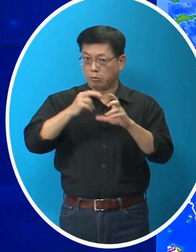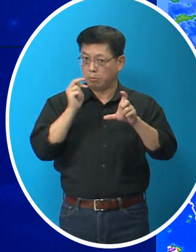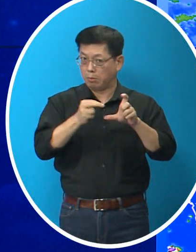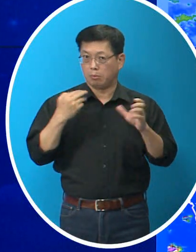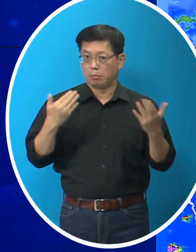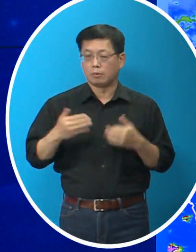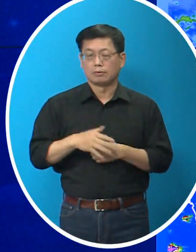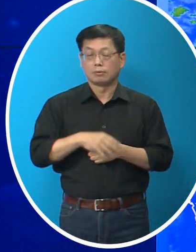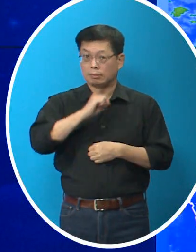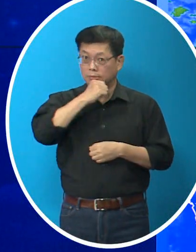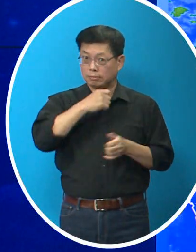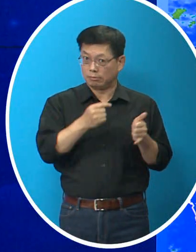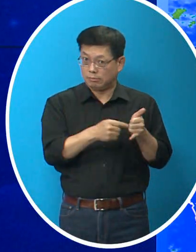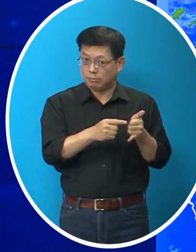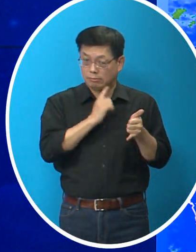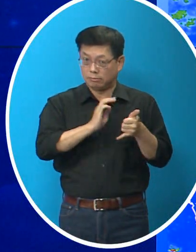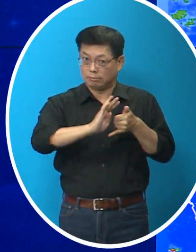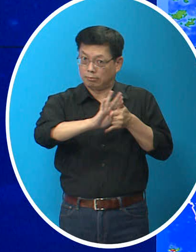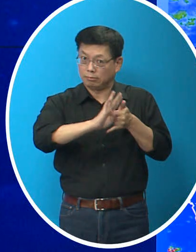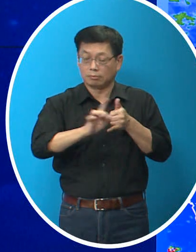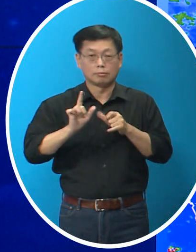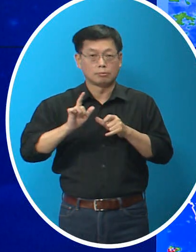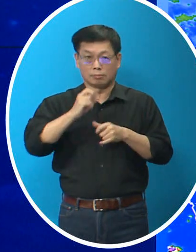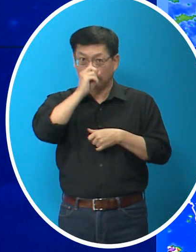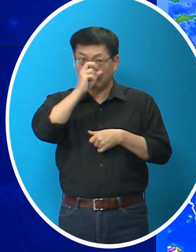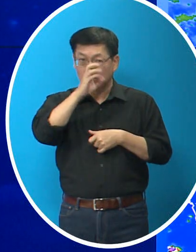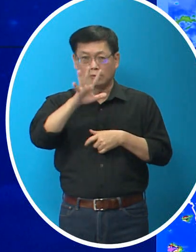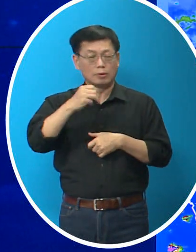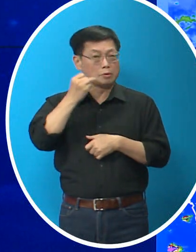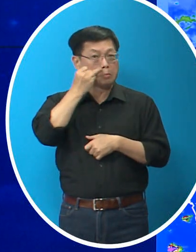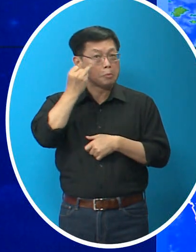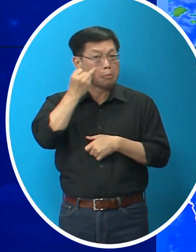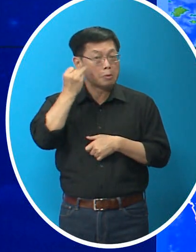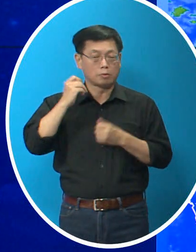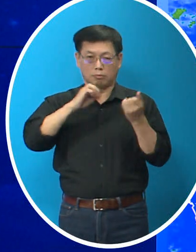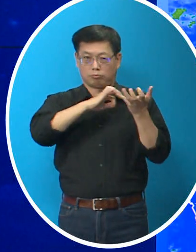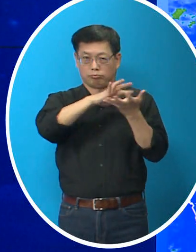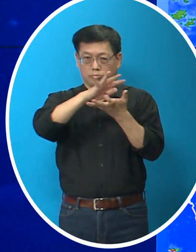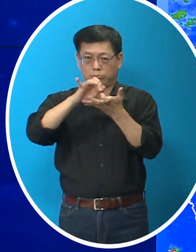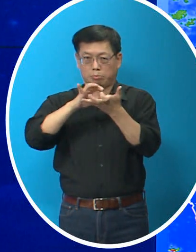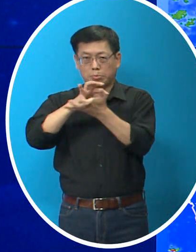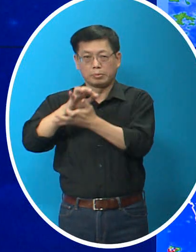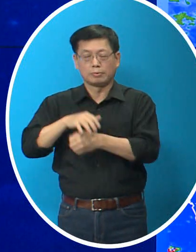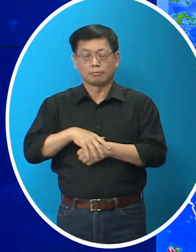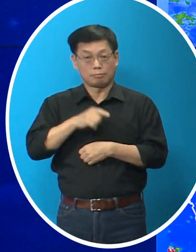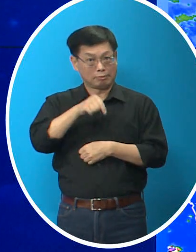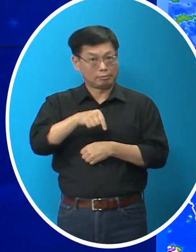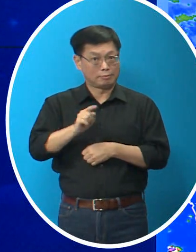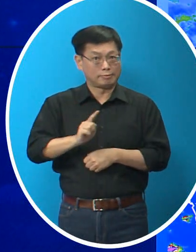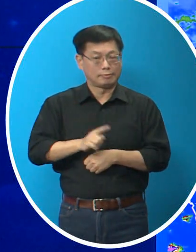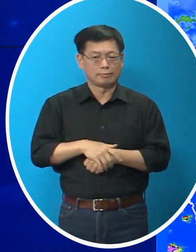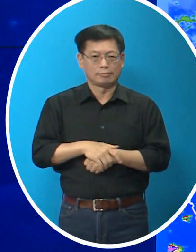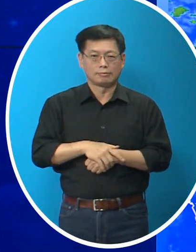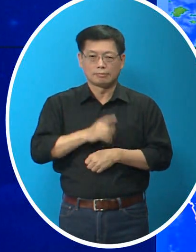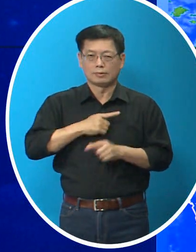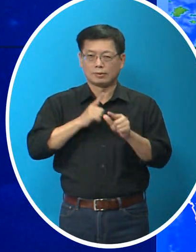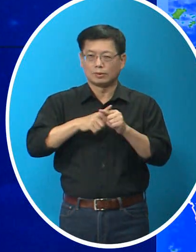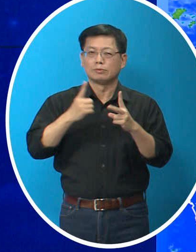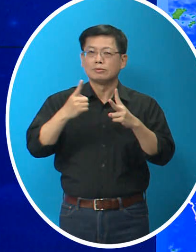台灣的東北側也就是宜蘭地區 有一個粉紫色的雲正在發展起來 這就是我們提到的中小尺度對流系統